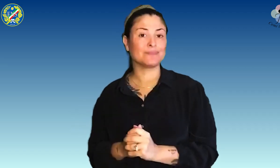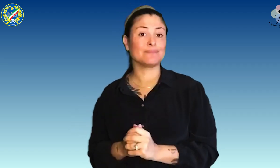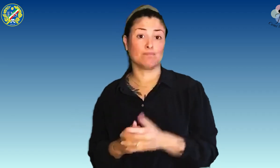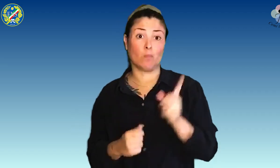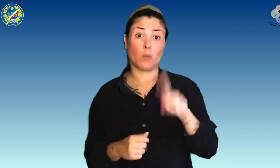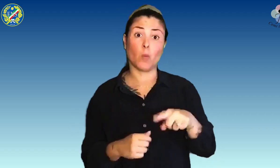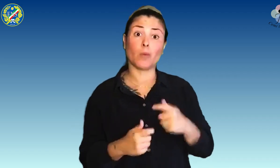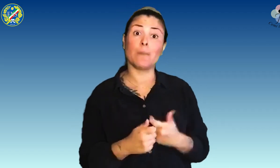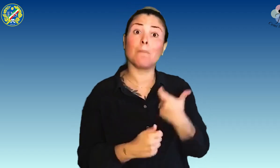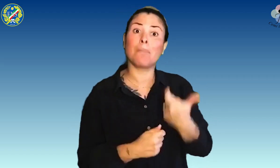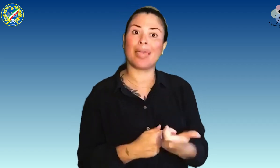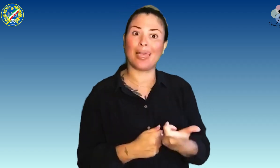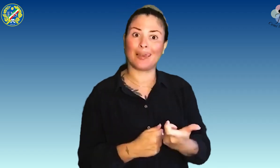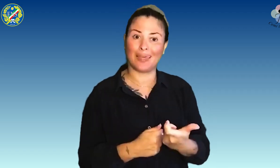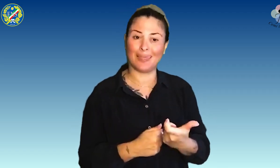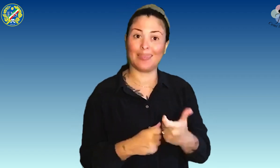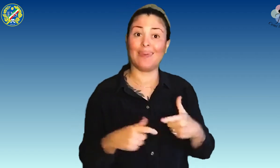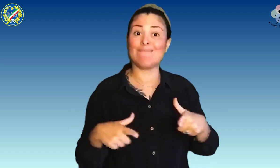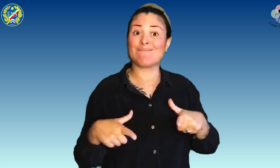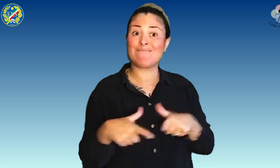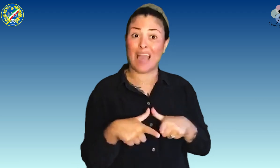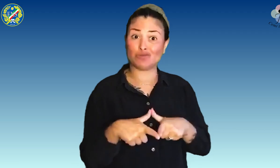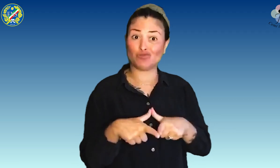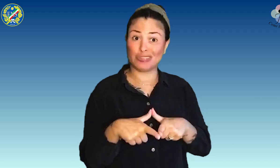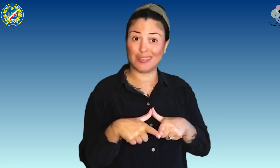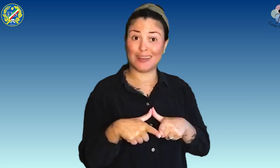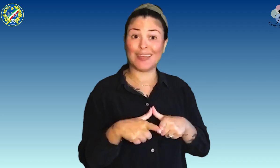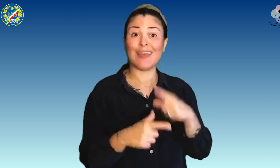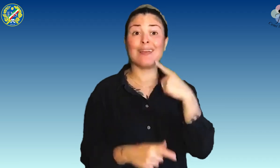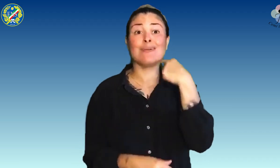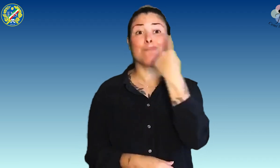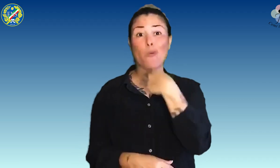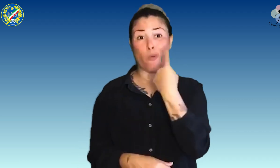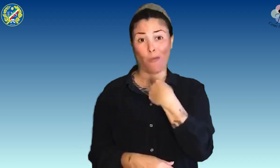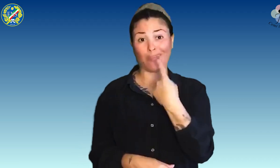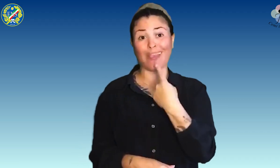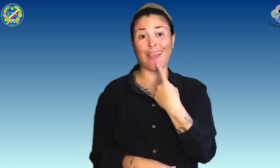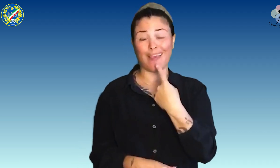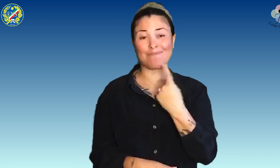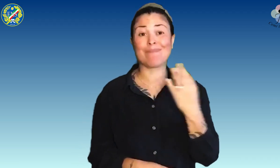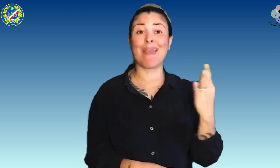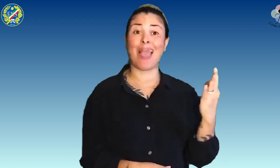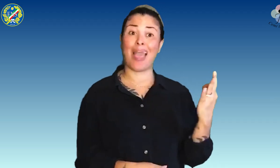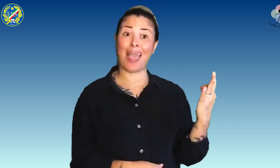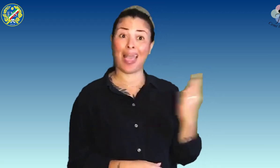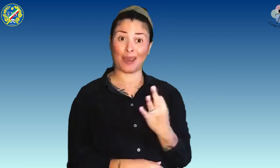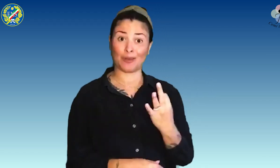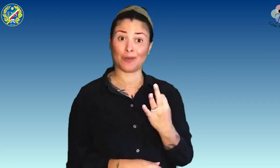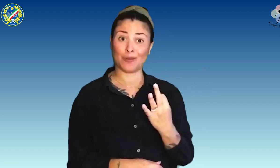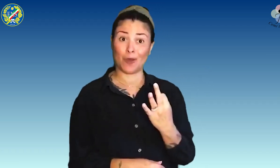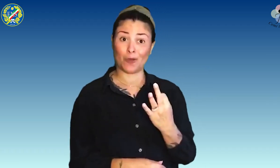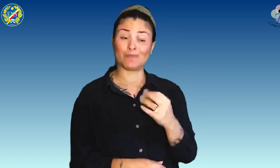e il pene, la vagina, la bocca o l'ano